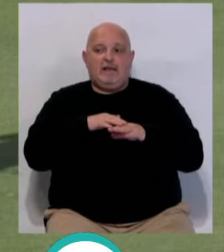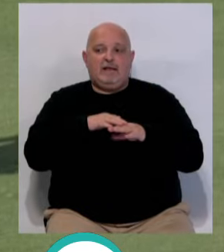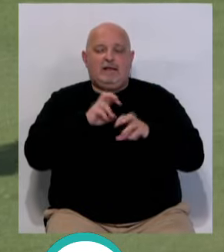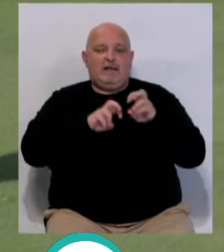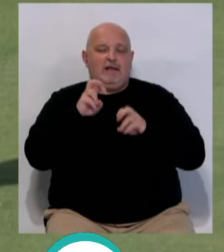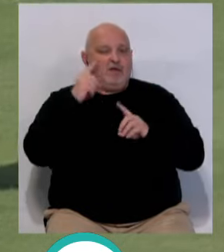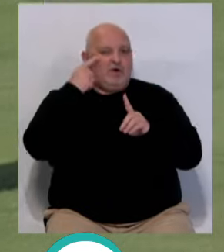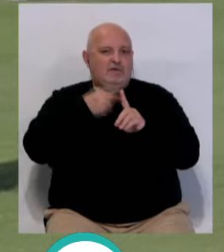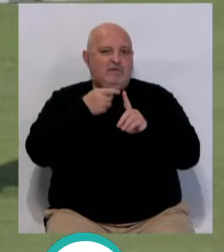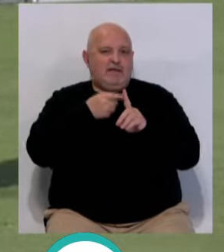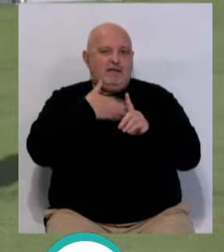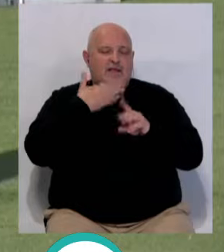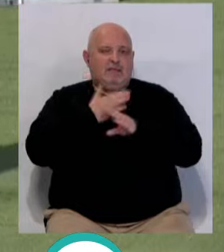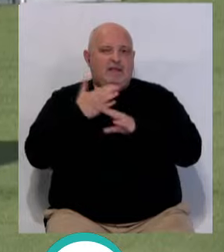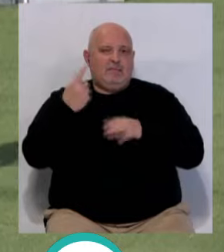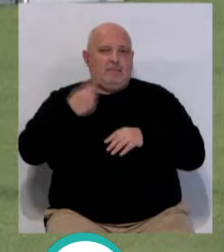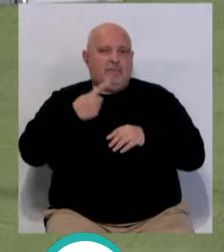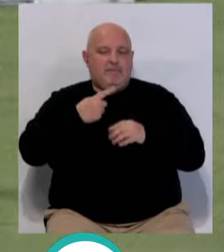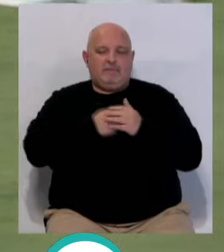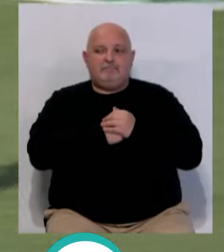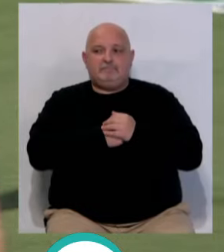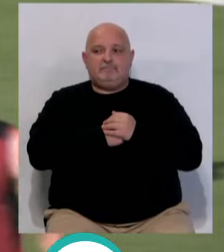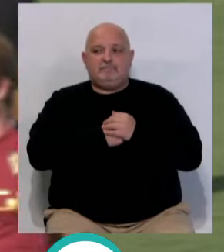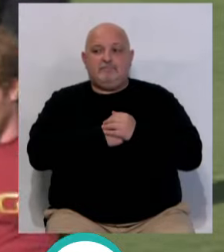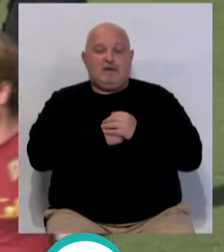el objetivo que nosotros que la permanencia en primera división y es Es que se ha fichado para